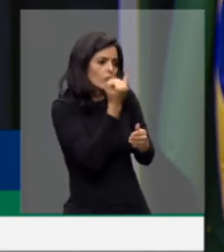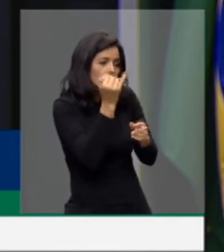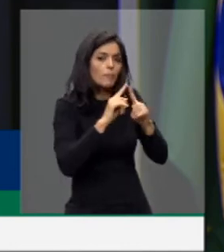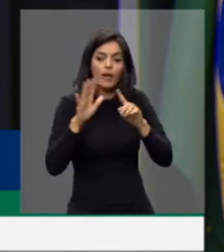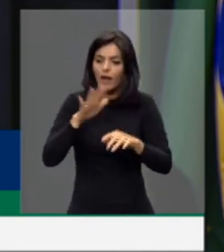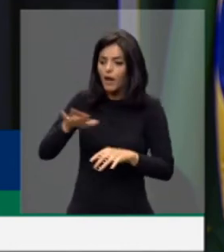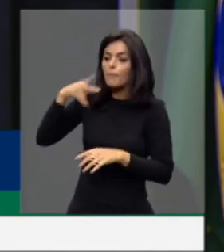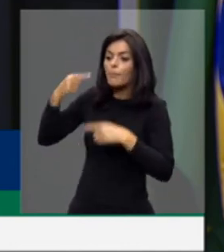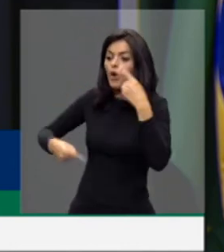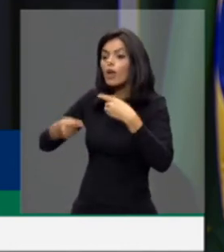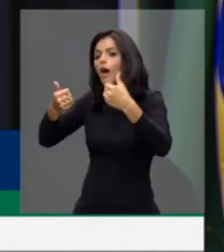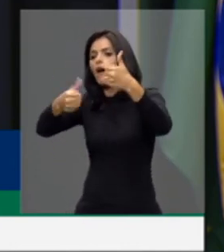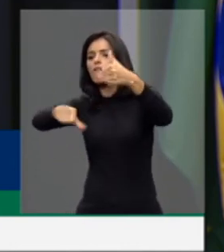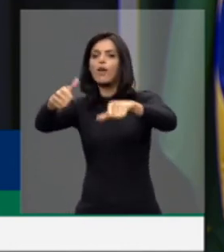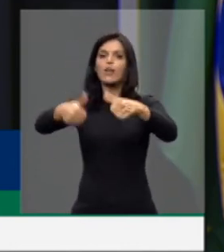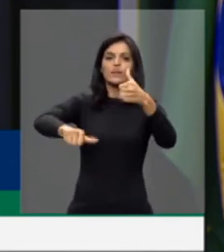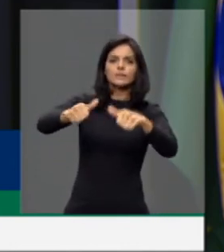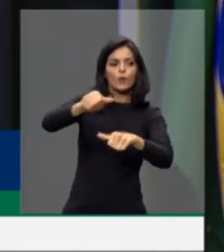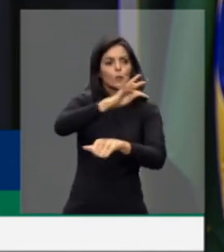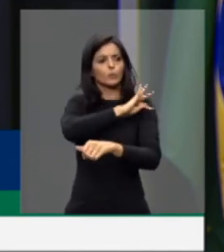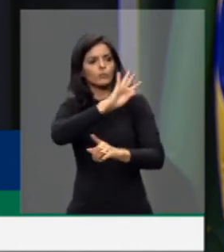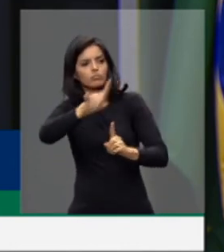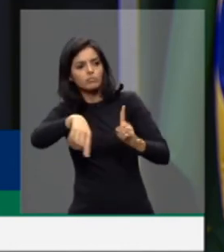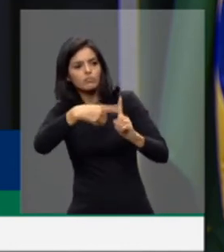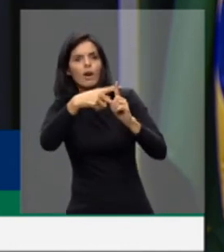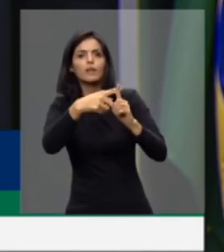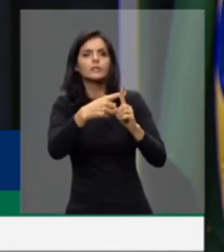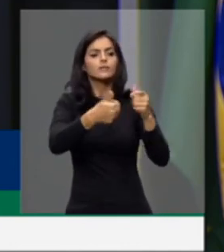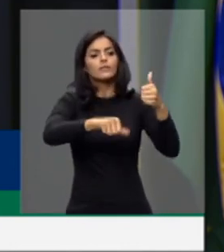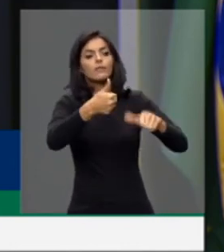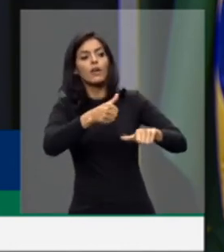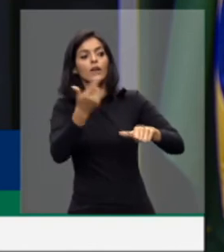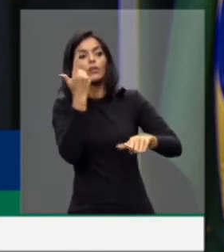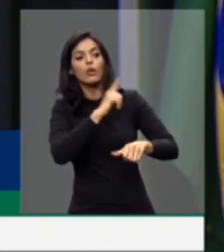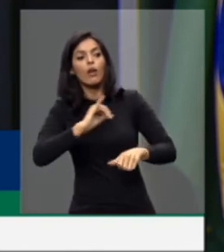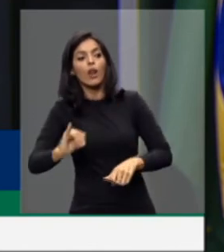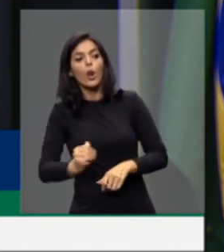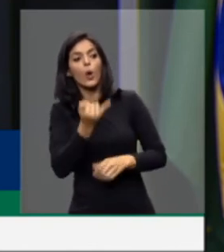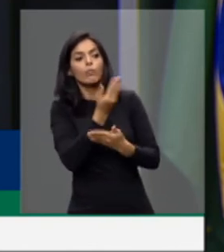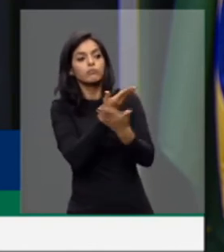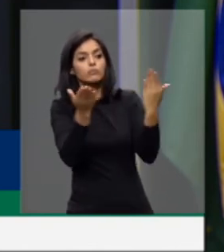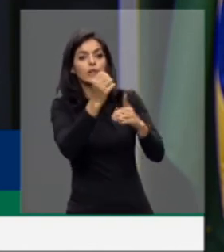MUITO IMPORTANTE. PORQUE ELA VAI DISCUTIR POLÍTICA. A QUESTÃO TÉCNICA É IMPORTANTE, MAS A QUESTÃO POLÍTICA É A AVALIAÇÃO